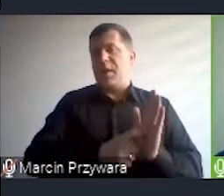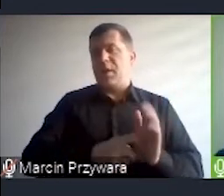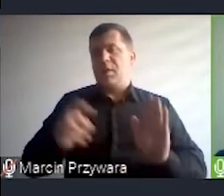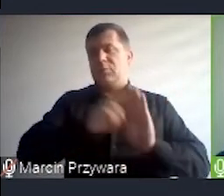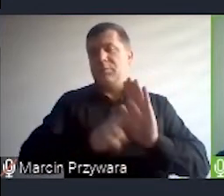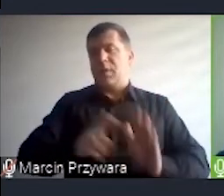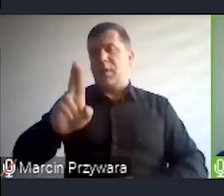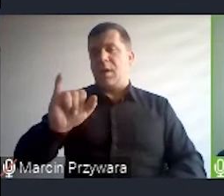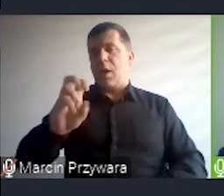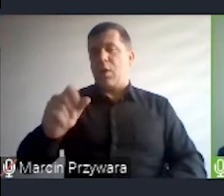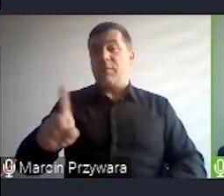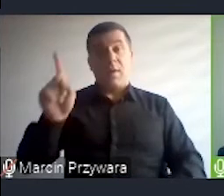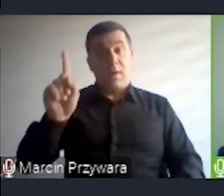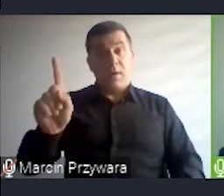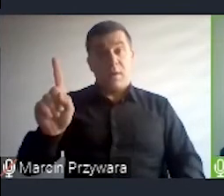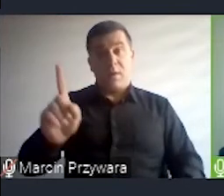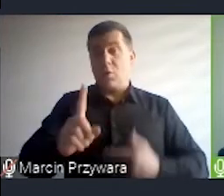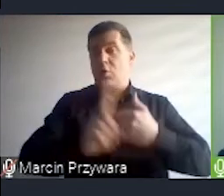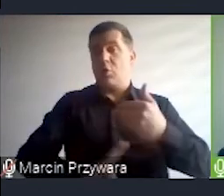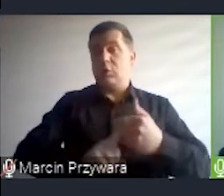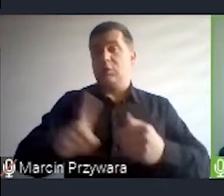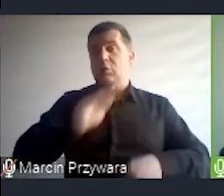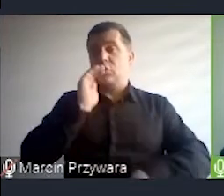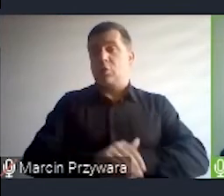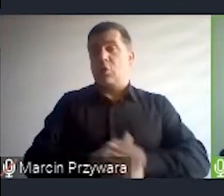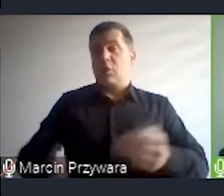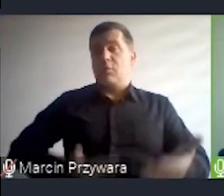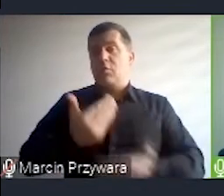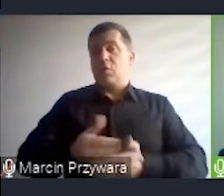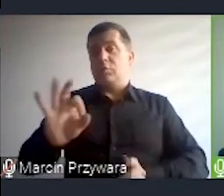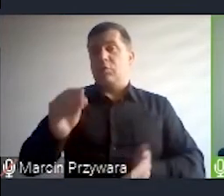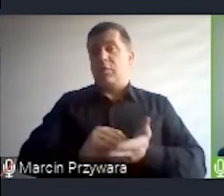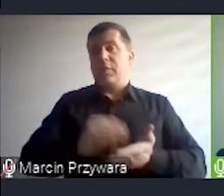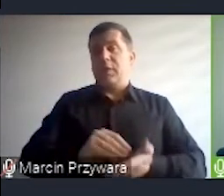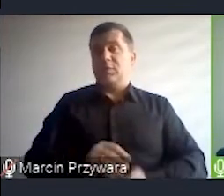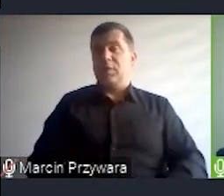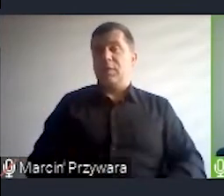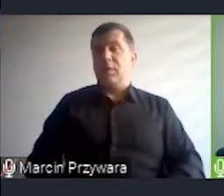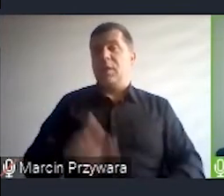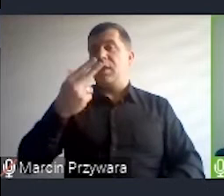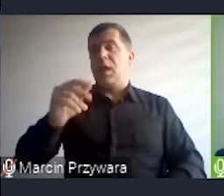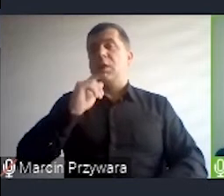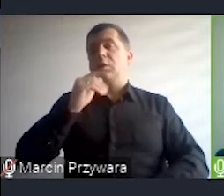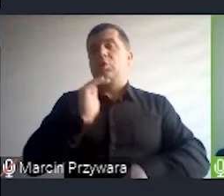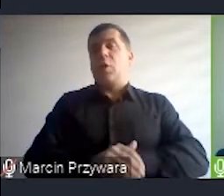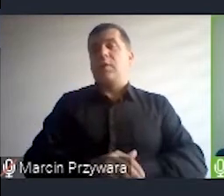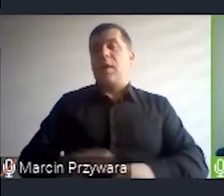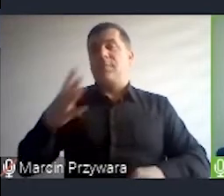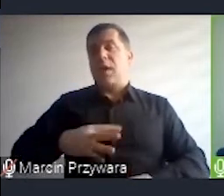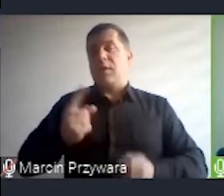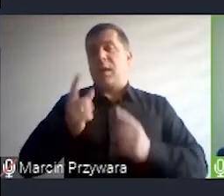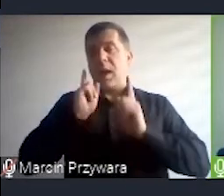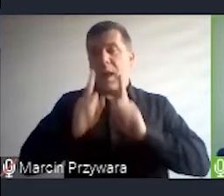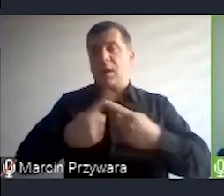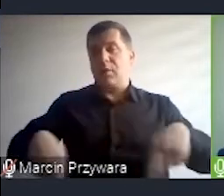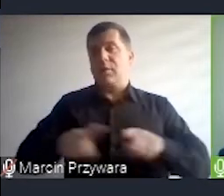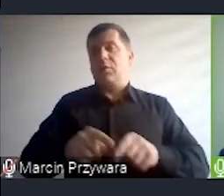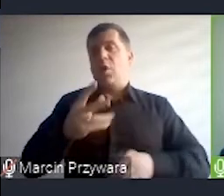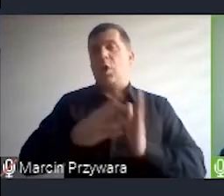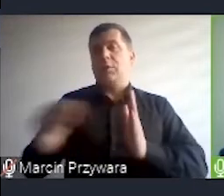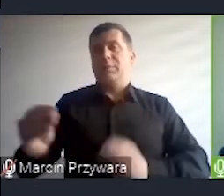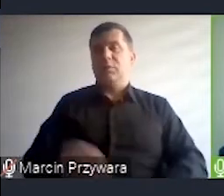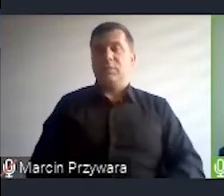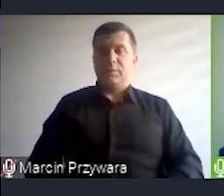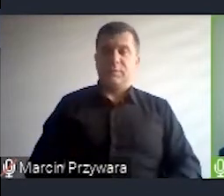ale rozlicza się je zgodnie z wnioskiem o dofinansowanie, a nie zgodnie z wartością realnie dokonanych odpisów.